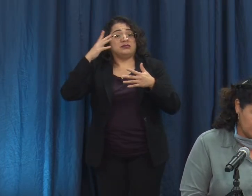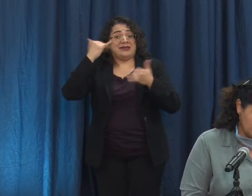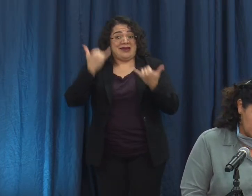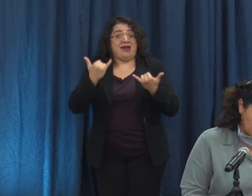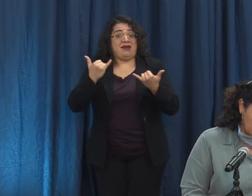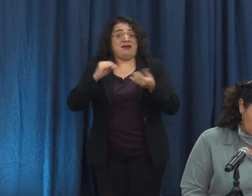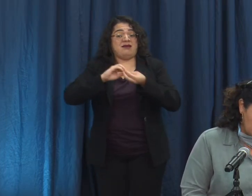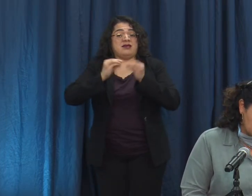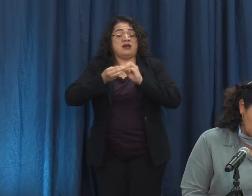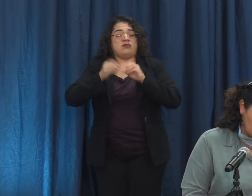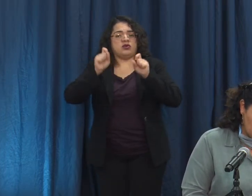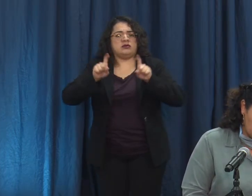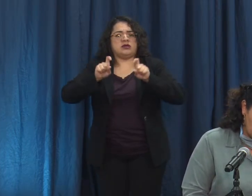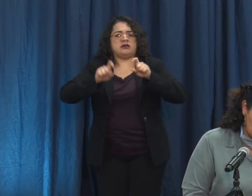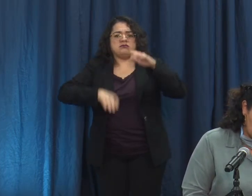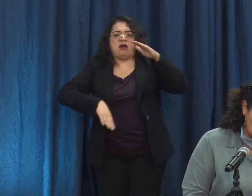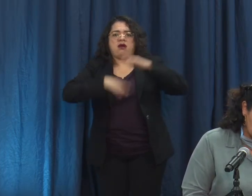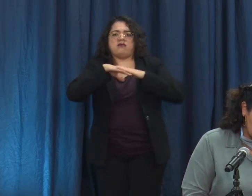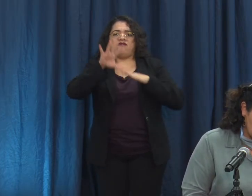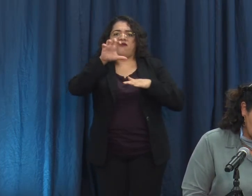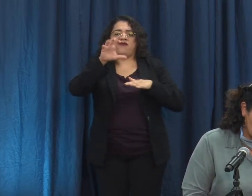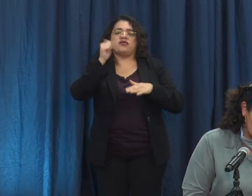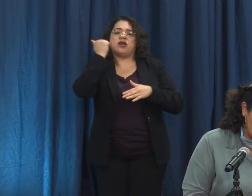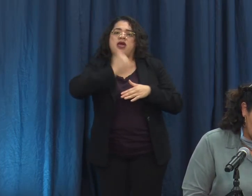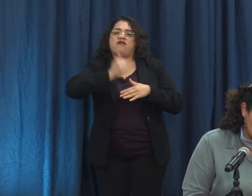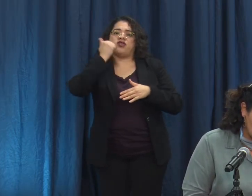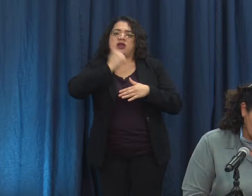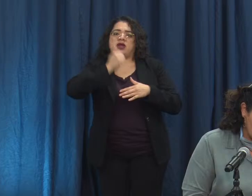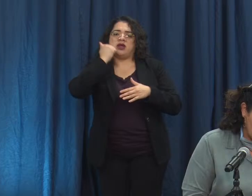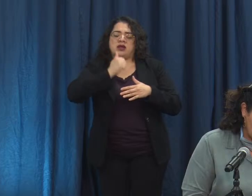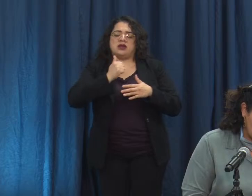es la esto servicios a pre Besson comprar